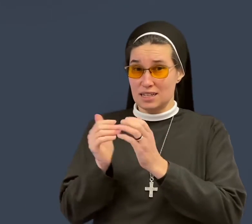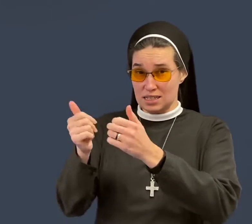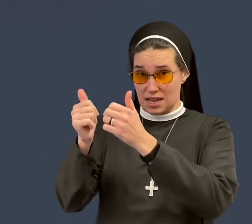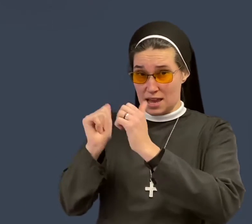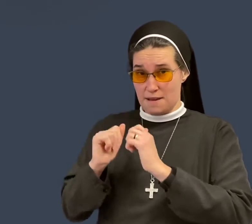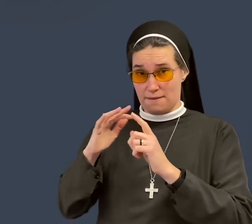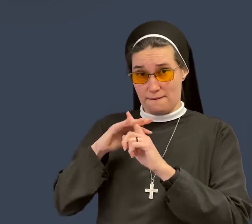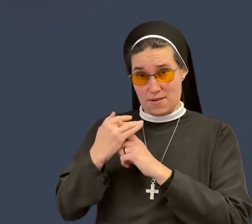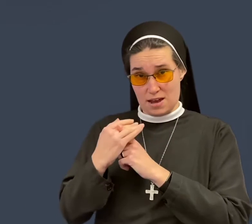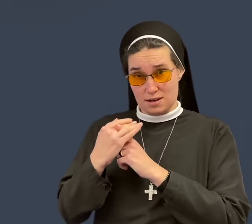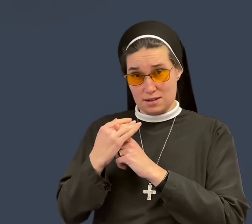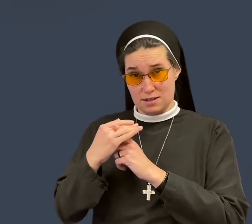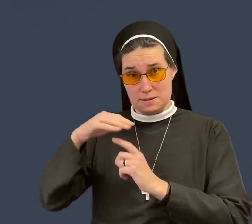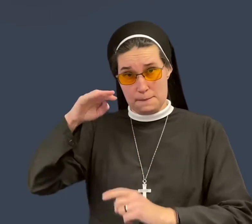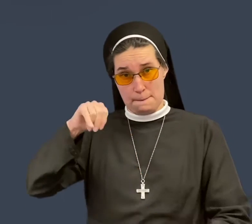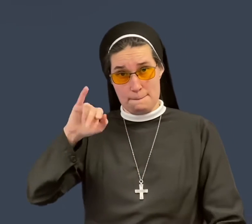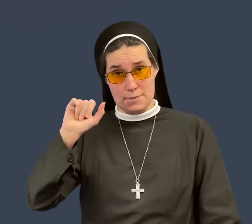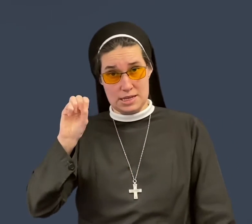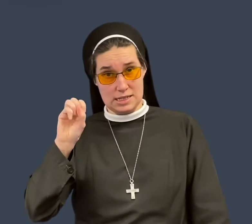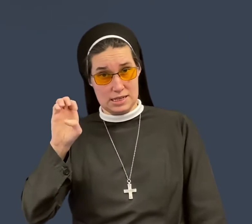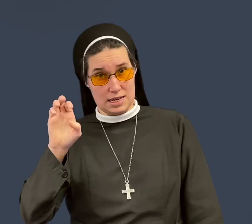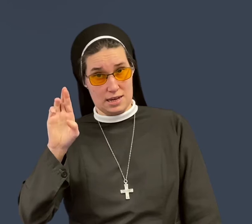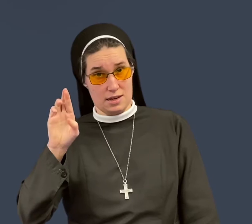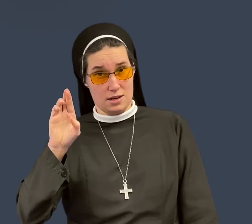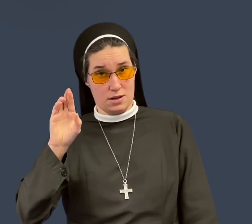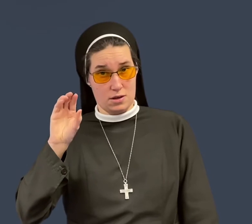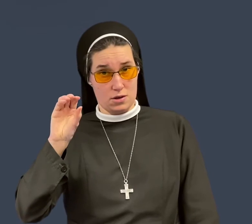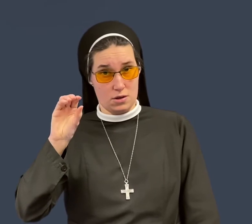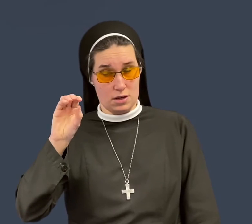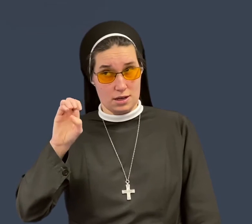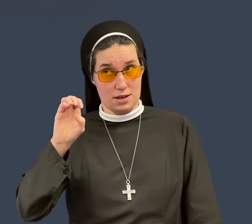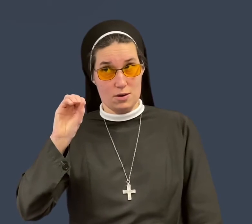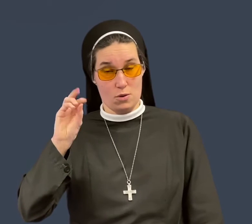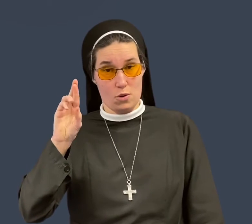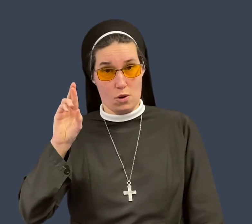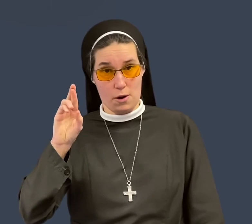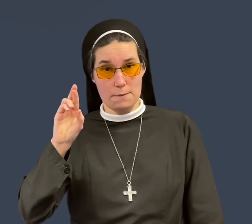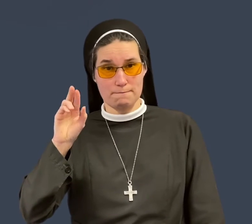Das kirchliche Hilfwerk Misereor